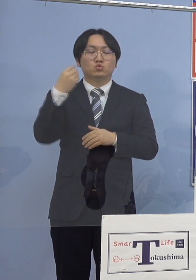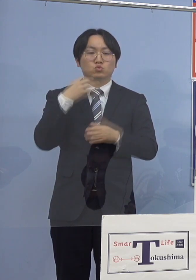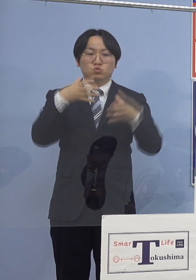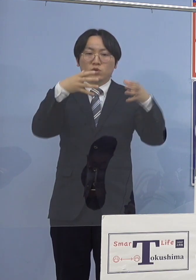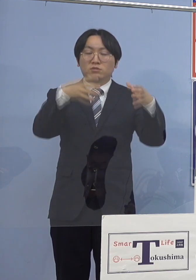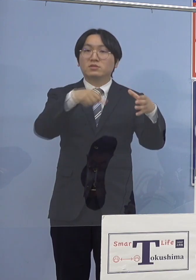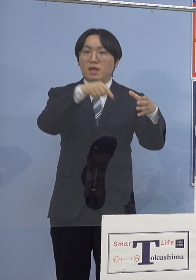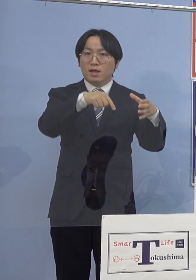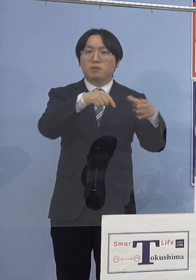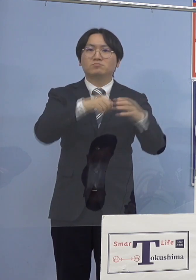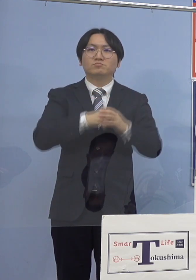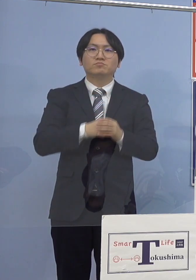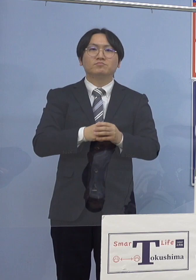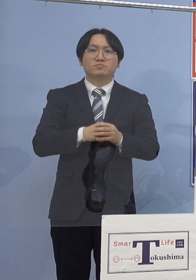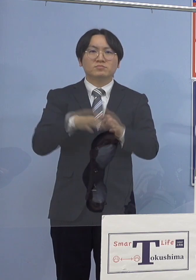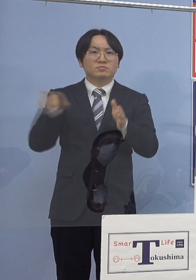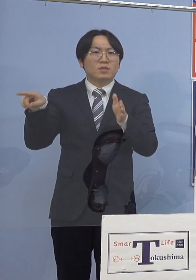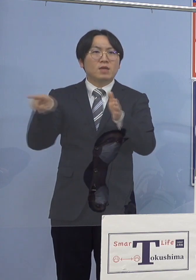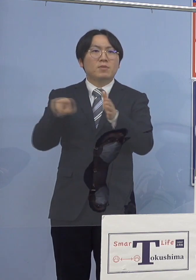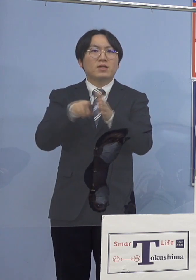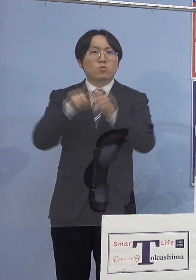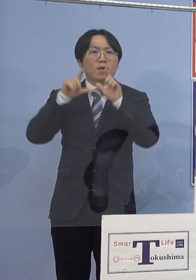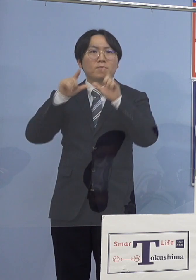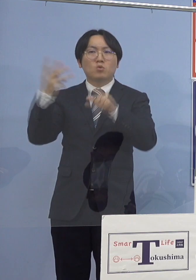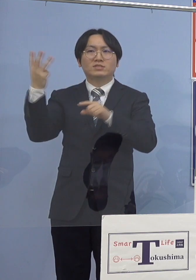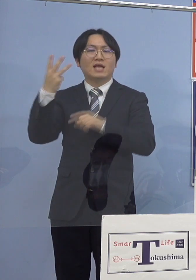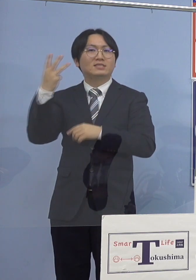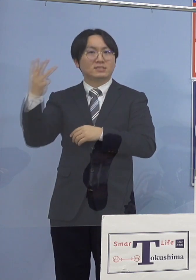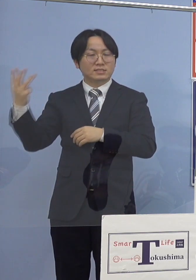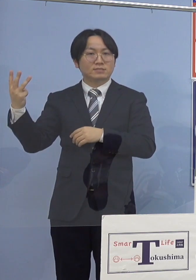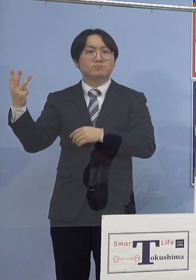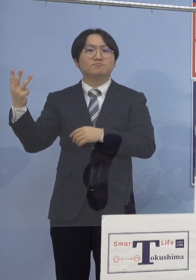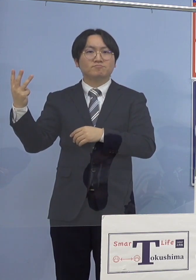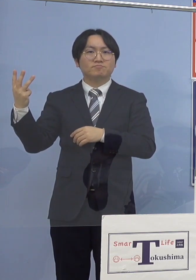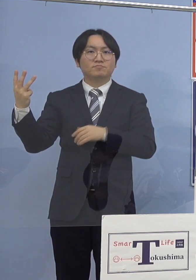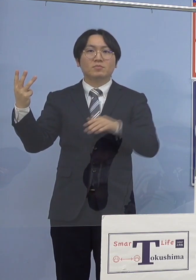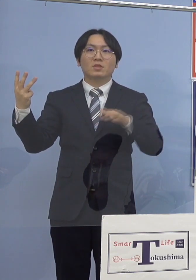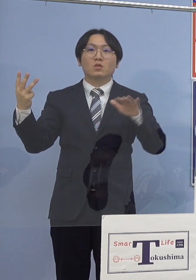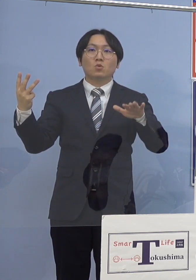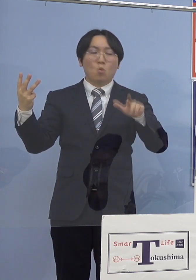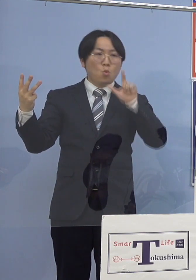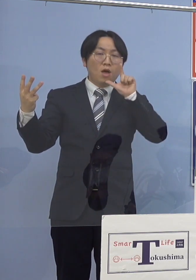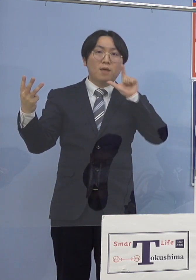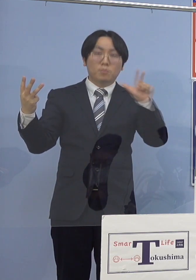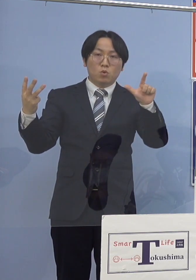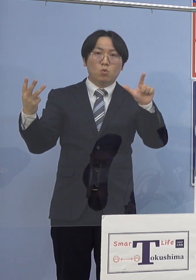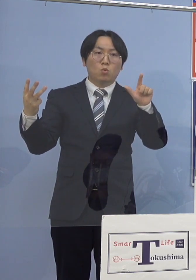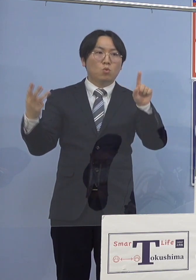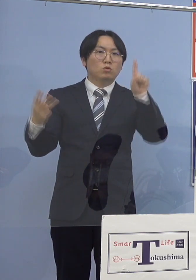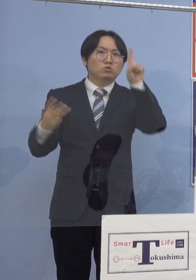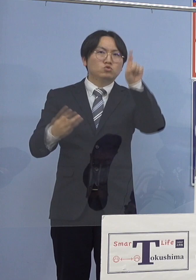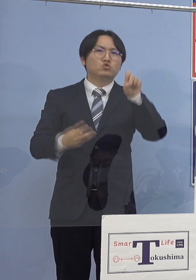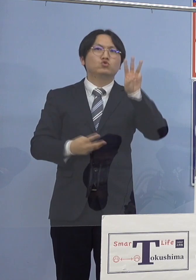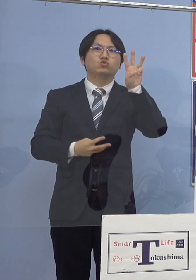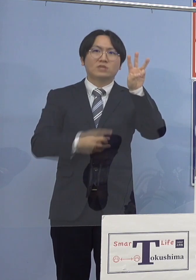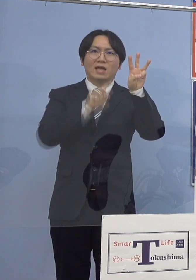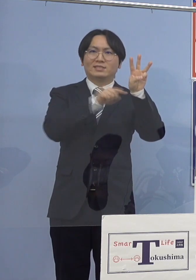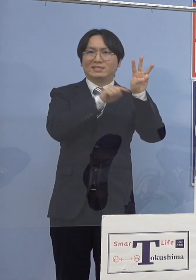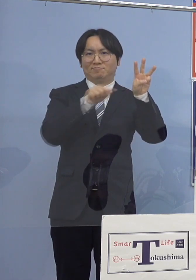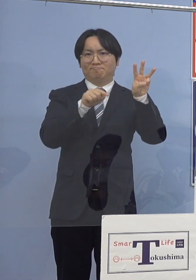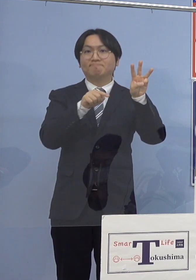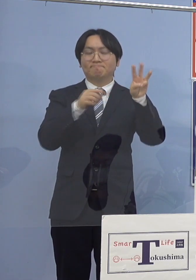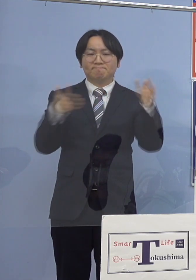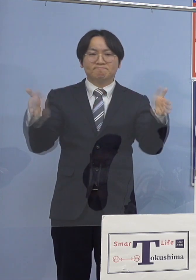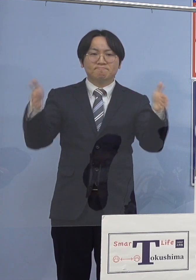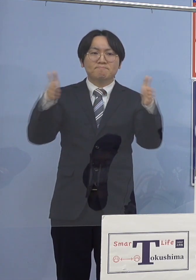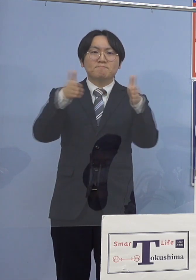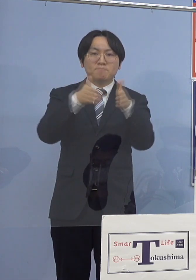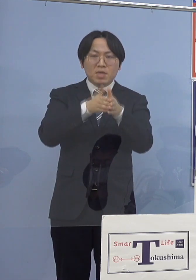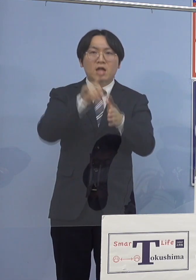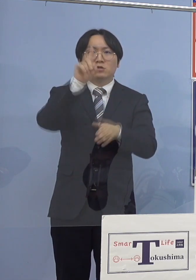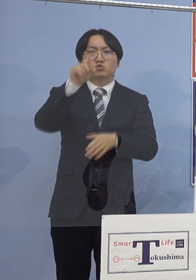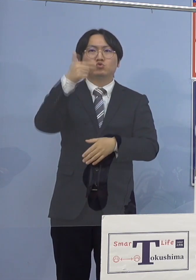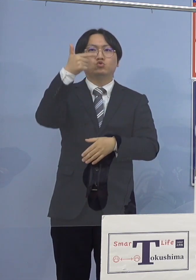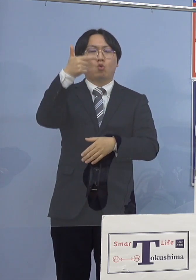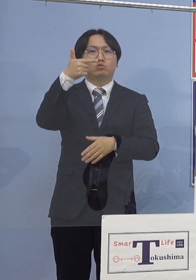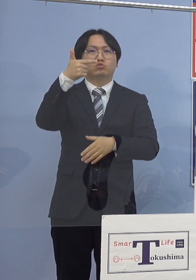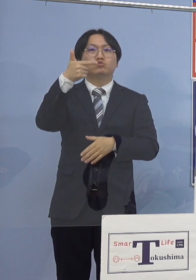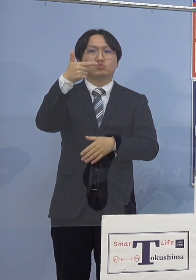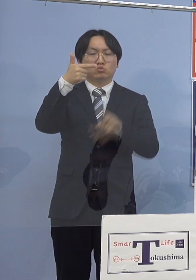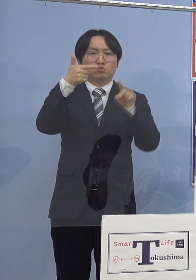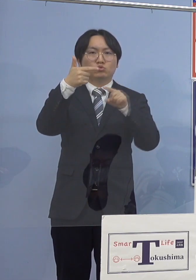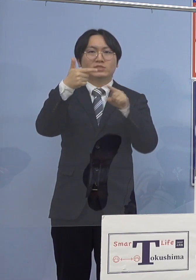これまで発表いたしました3名の感染者に 本日発表の13名を合わせた計16名の感染者が